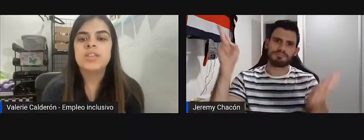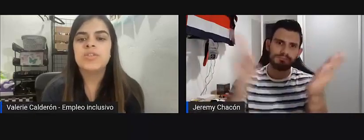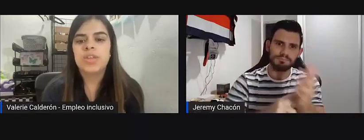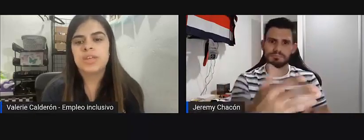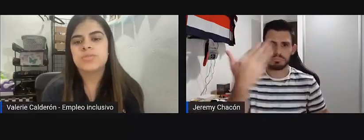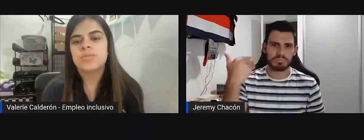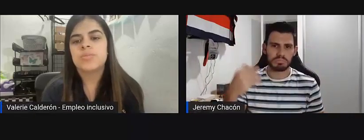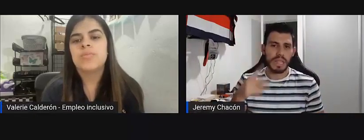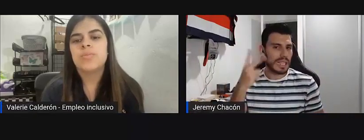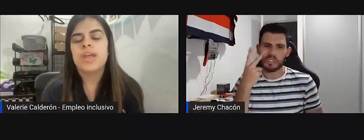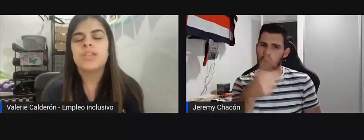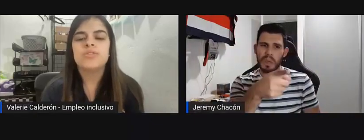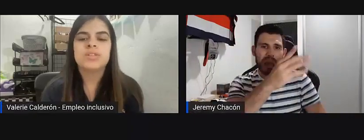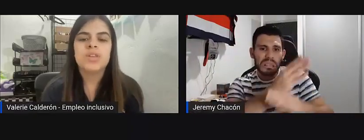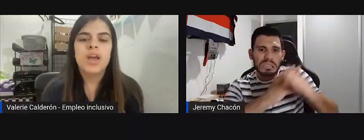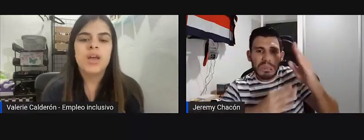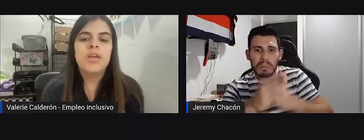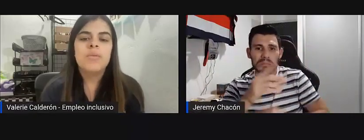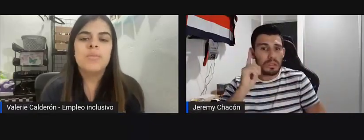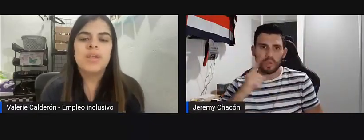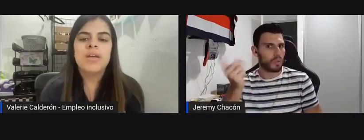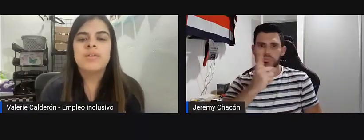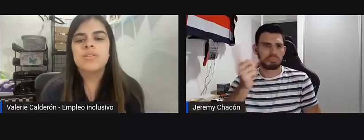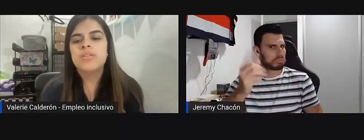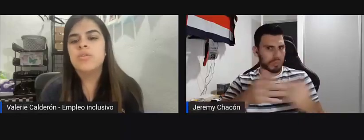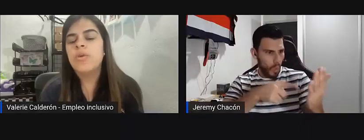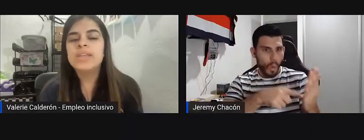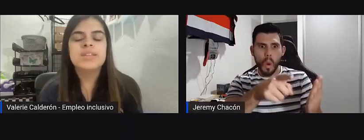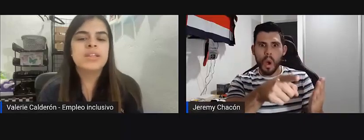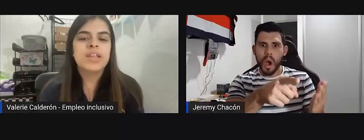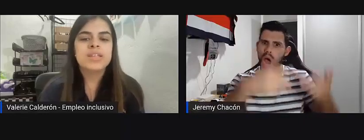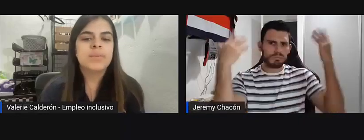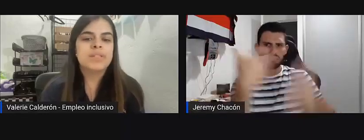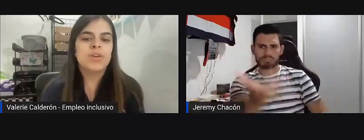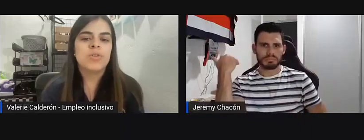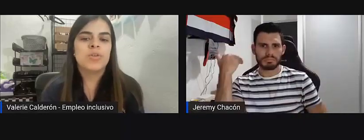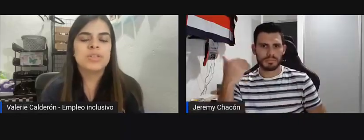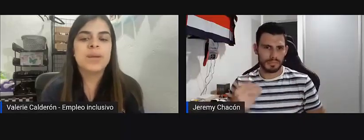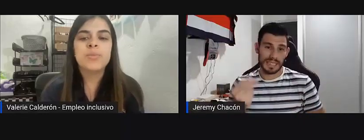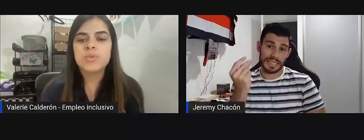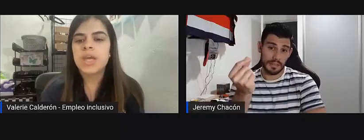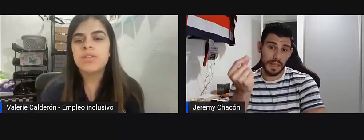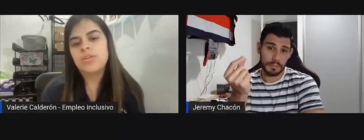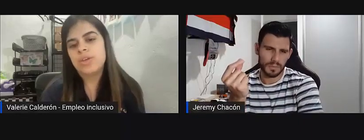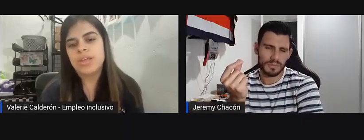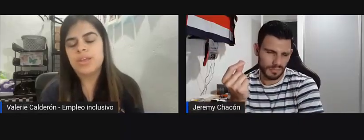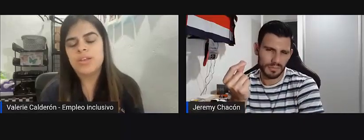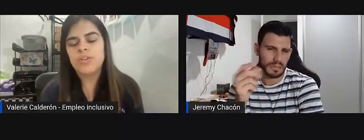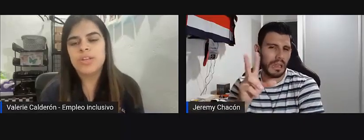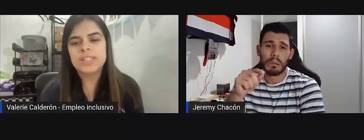de eso verdad entonces verdad no es si tiene discapacidad o no están buscando lo que lo que